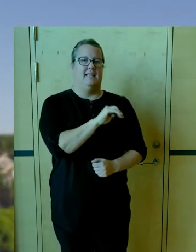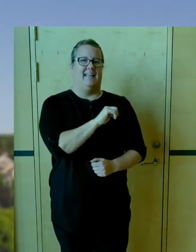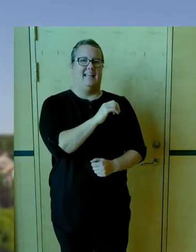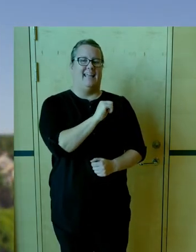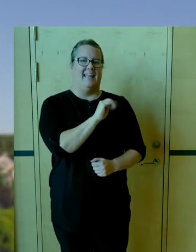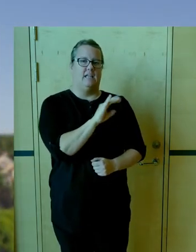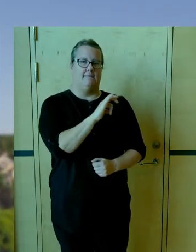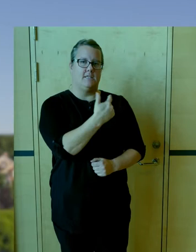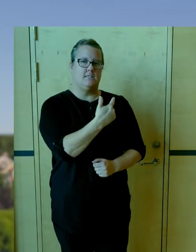Ja